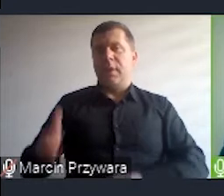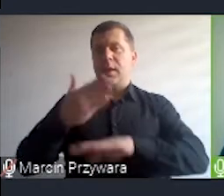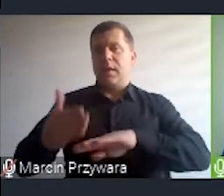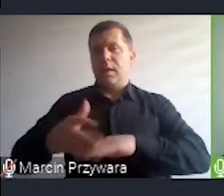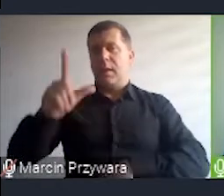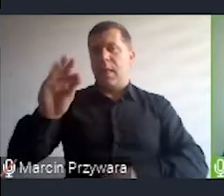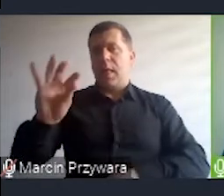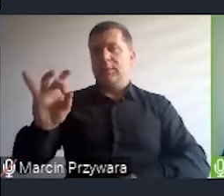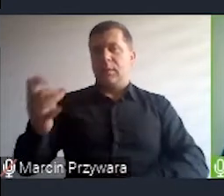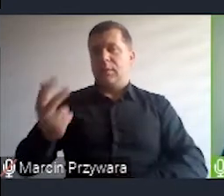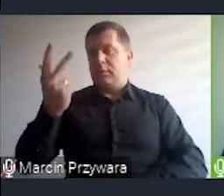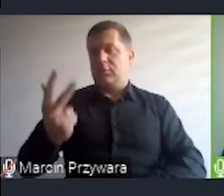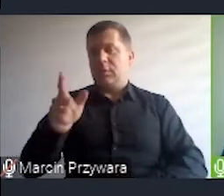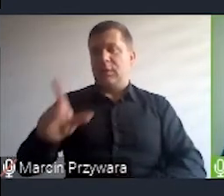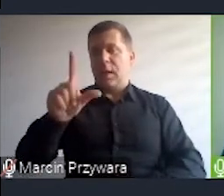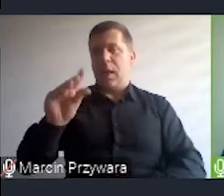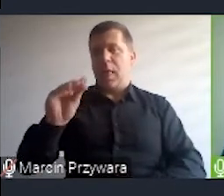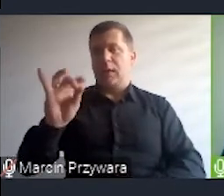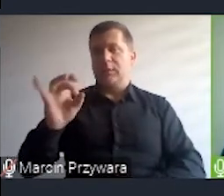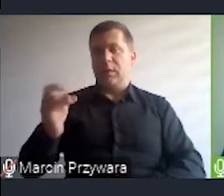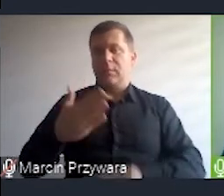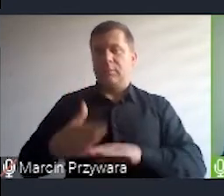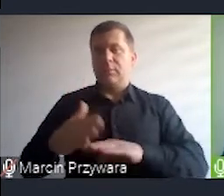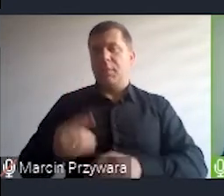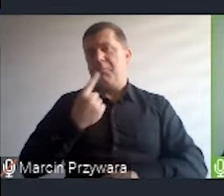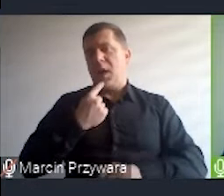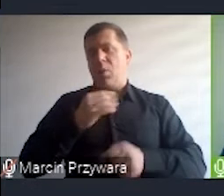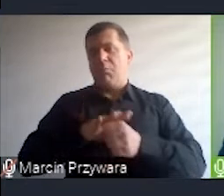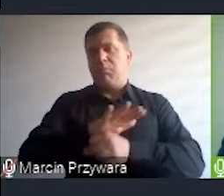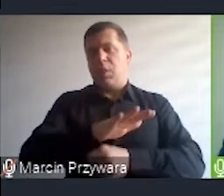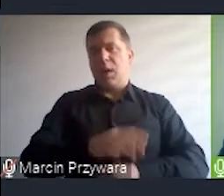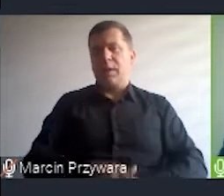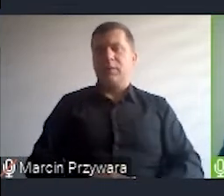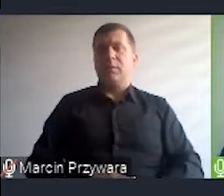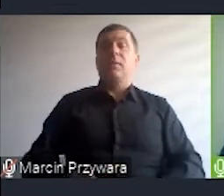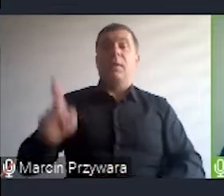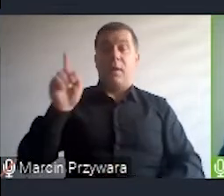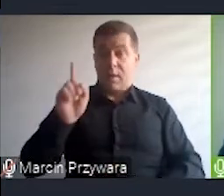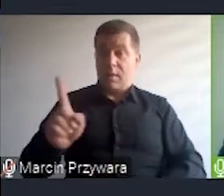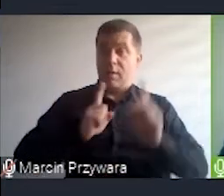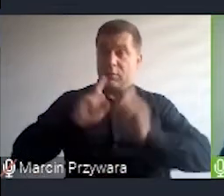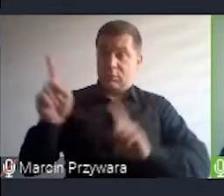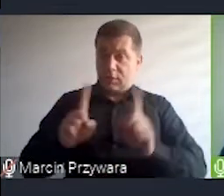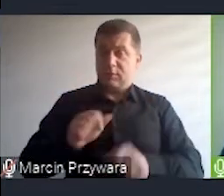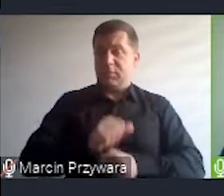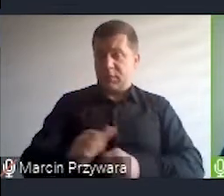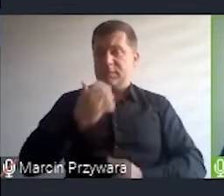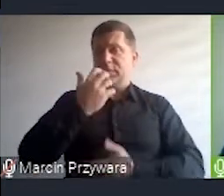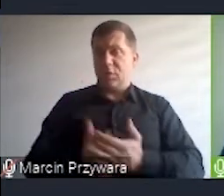Ta trzecia forma mało popularna, ale czasem stosowana w projektach,